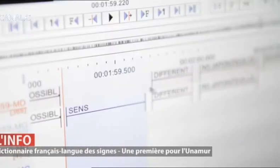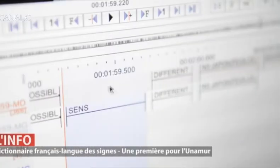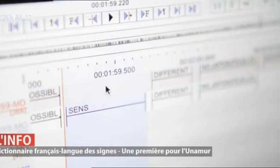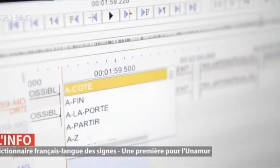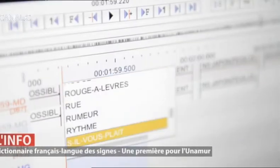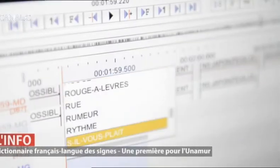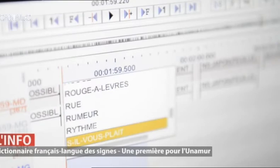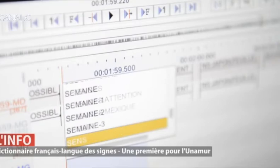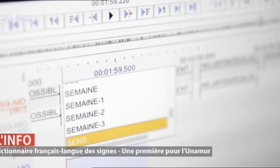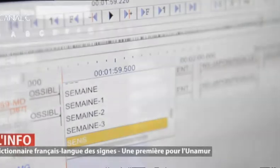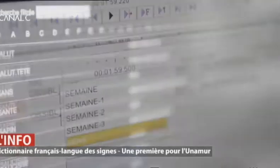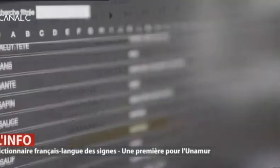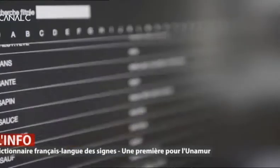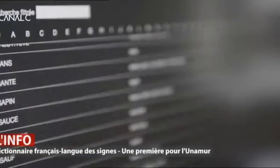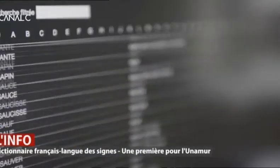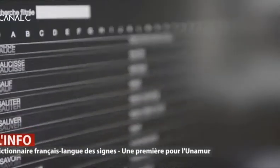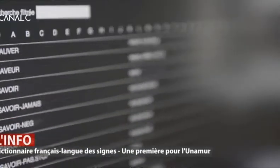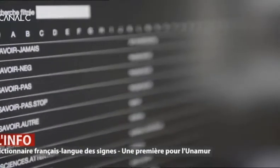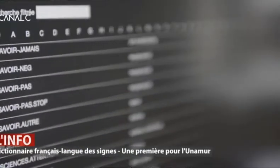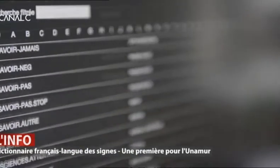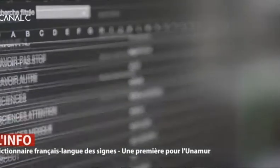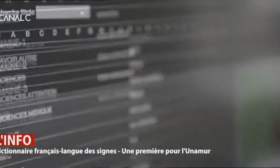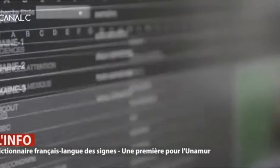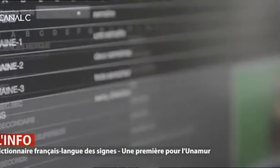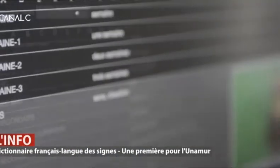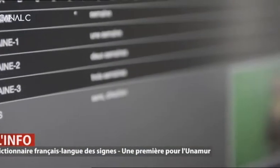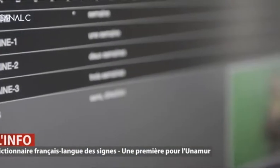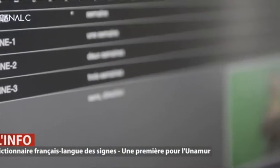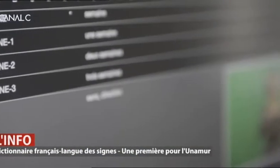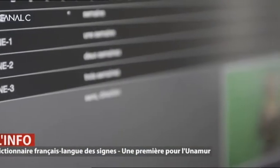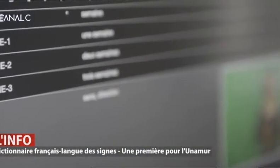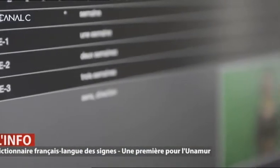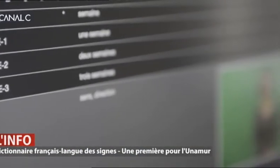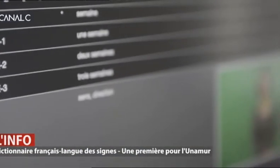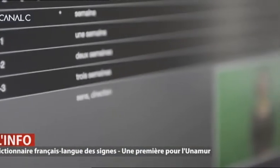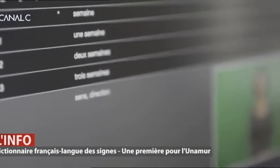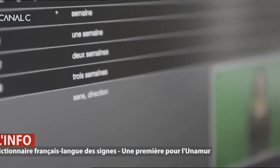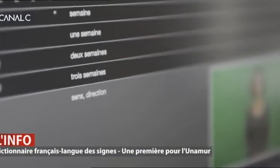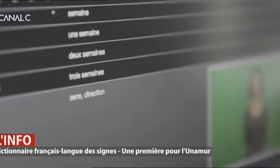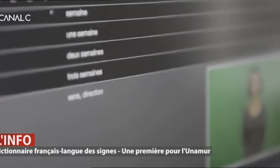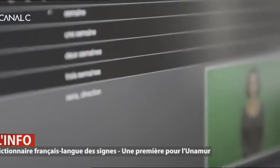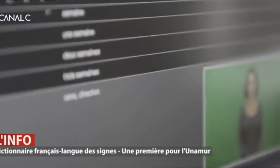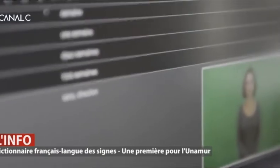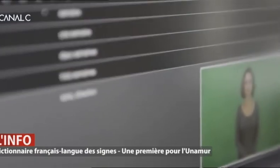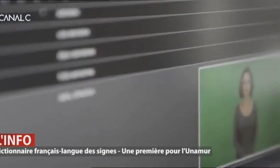Un travail de longue haleine qui va durer 3 ans avec un objectif bien précis L'idée c'est de pouvoir interroger la base de données dans les deux sens